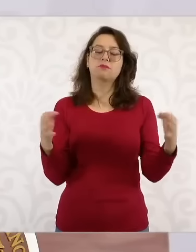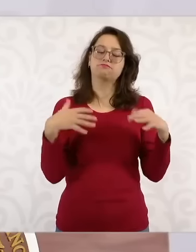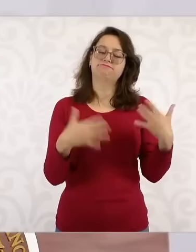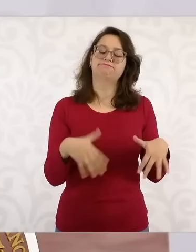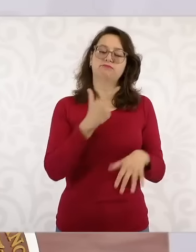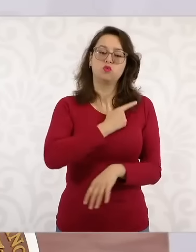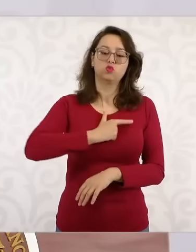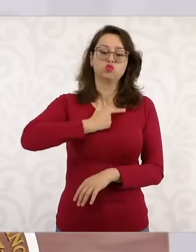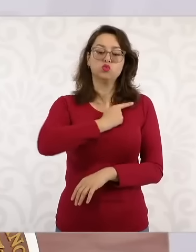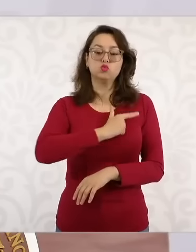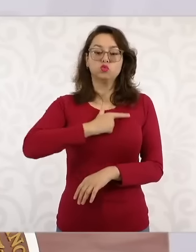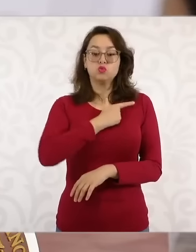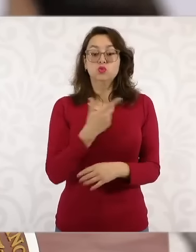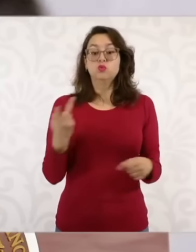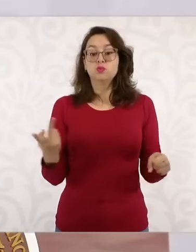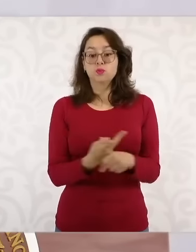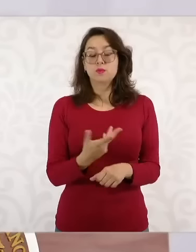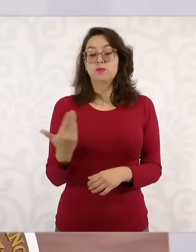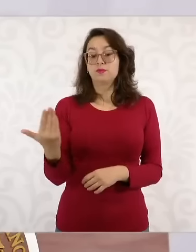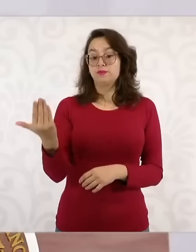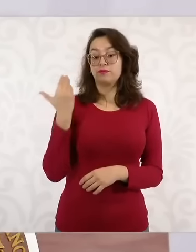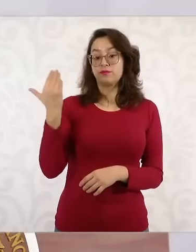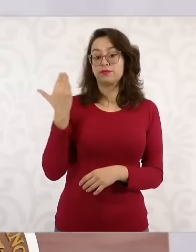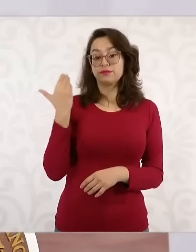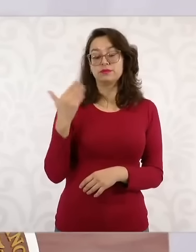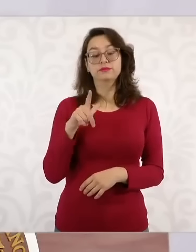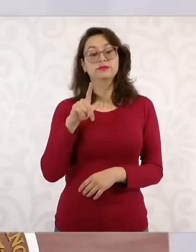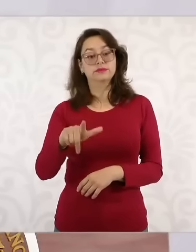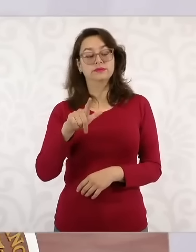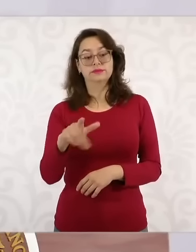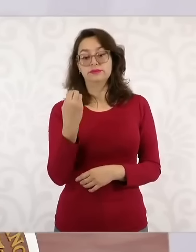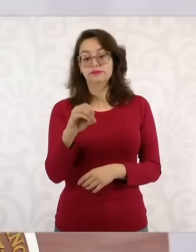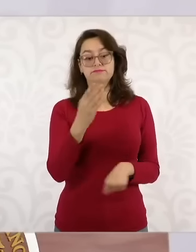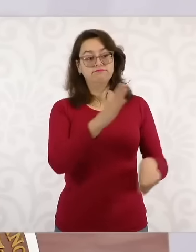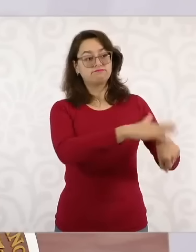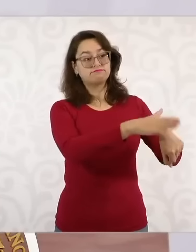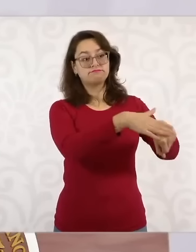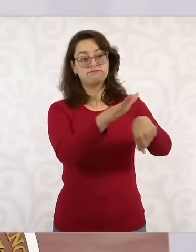sobre los resultados de la convocatoria que se emitió el 17 de octubre eh por parte de